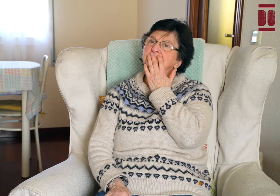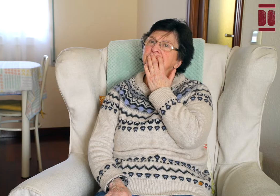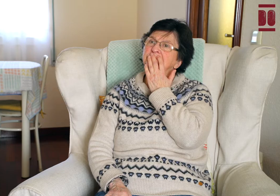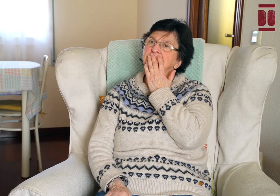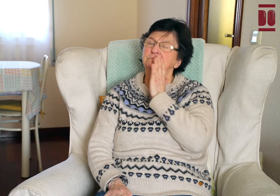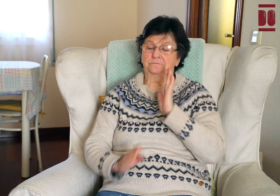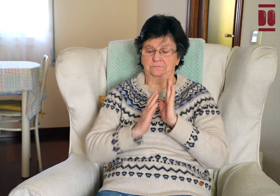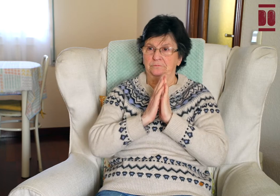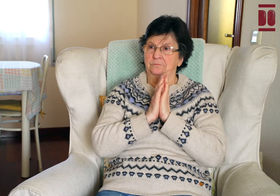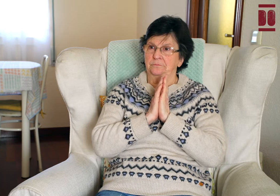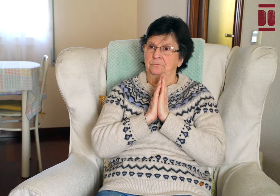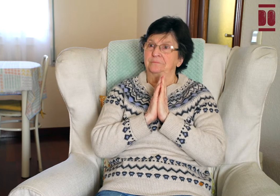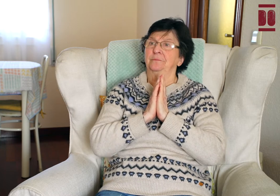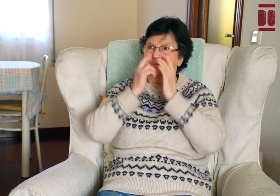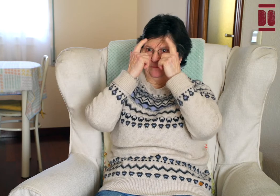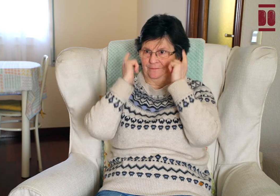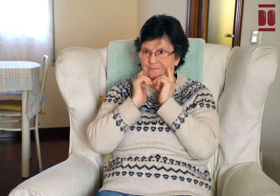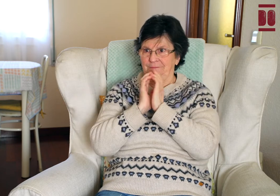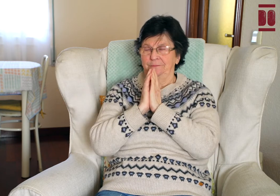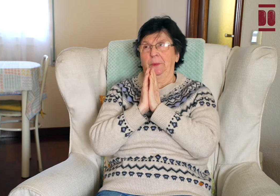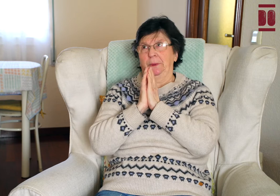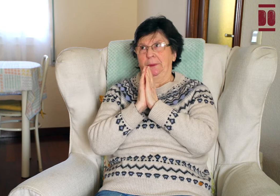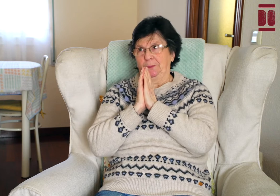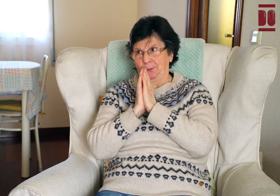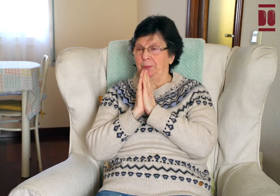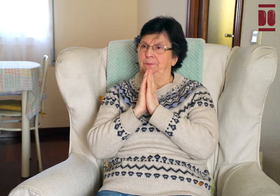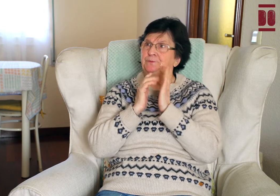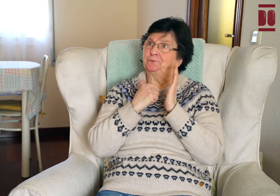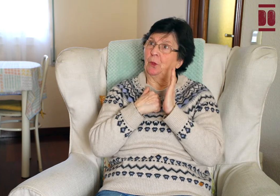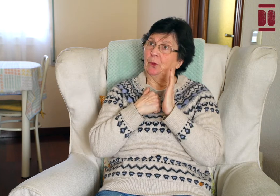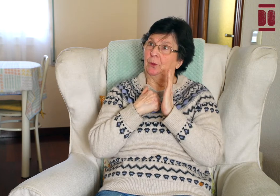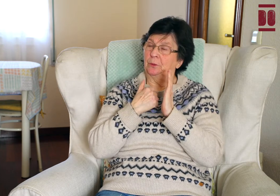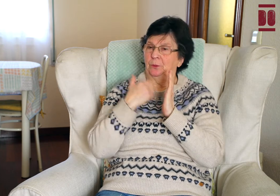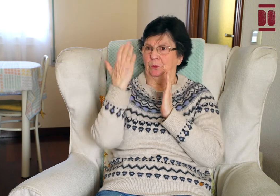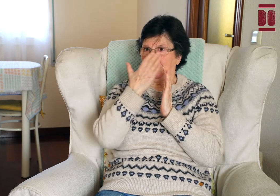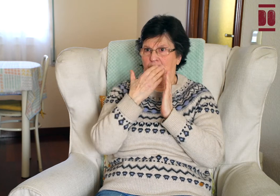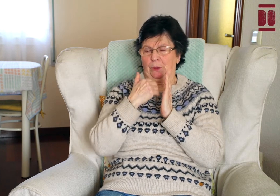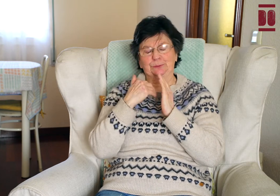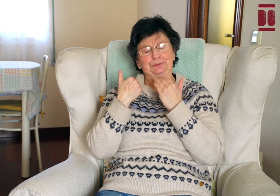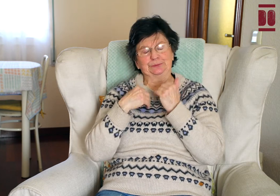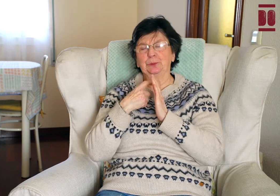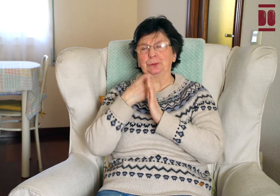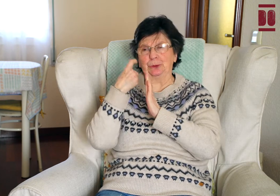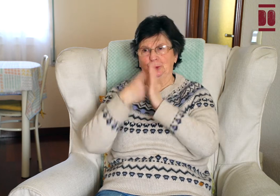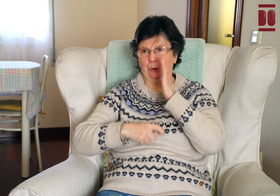Fui a un colegio religioso, de monjas. ¡Uf! Fue muy dura la época del colegio, sobre todo por la distancia con la